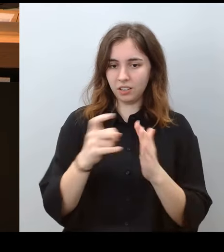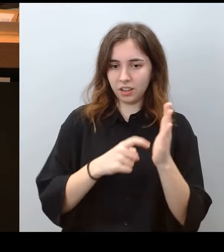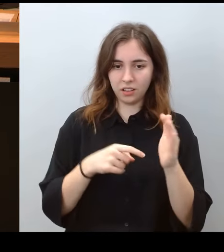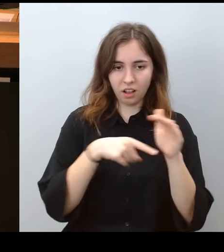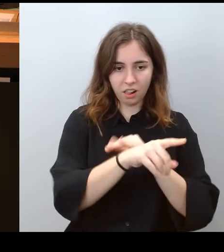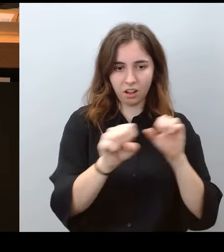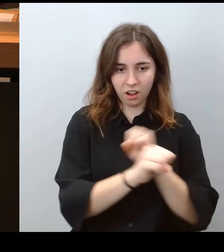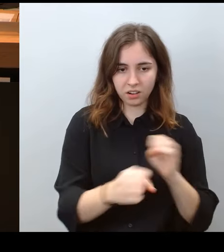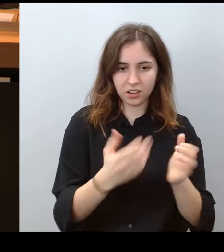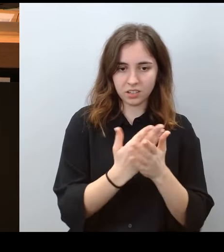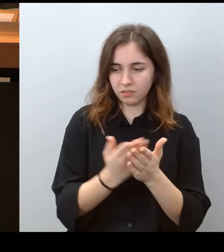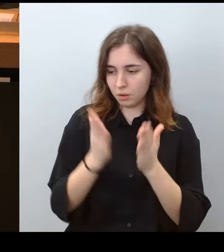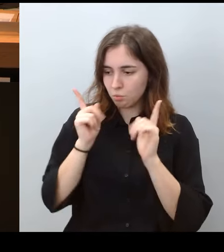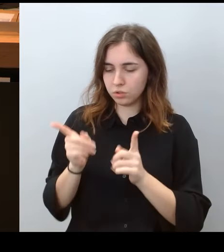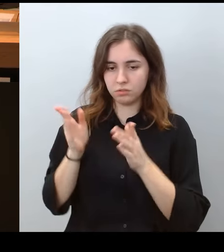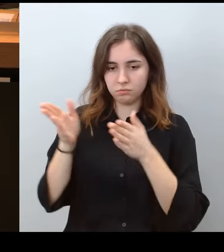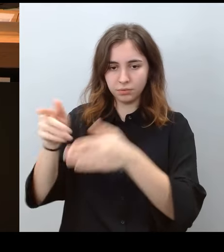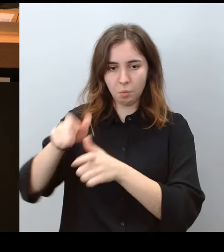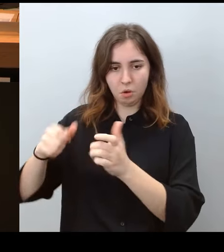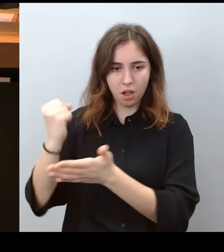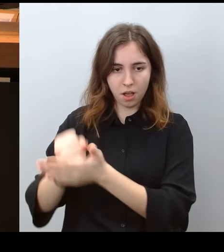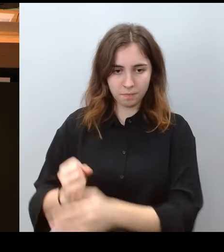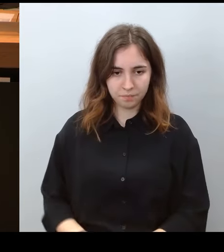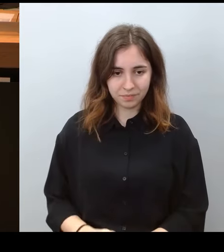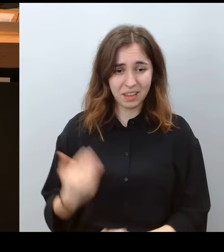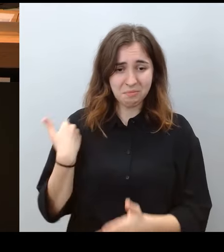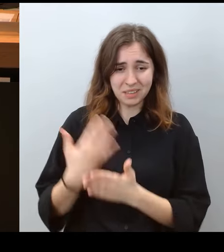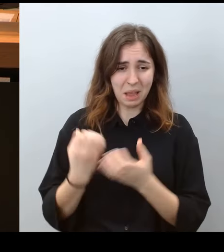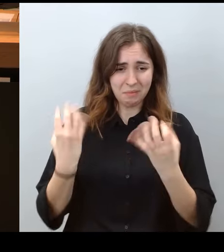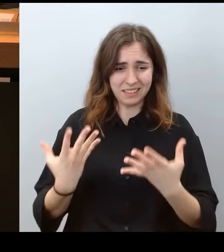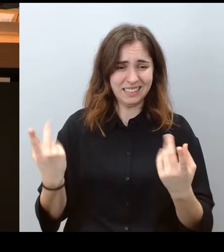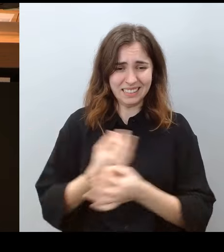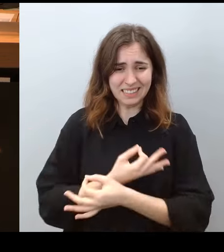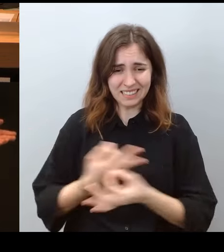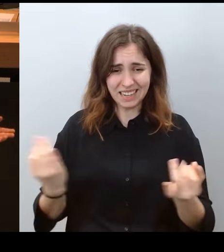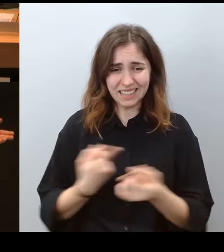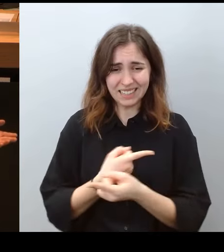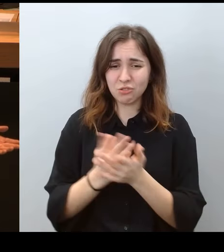ist nichts und eine App durch die Sozialverwaltung ist auch noch in weiter Ferne. Worauf warten Sie